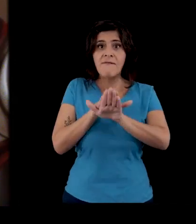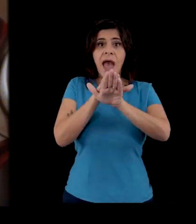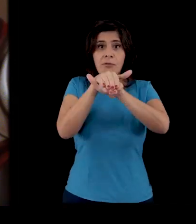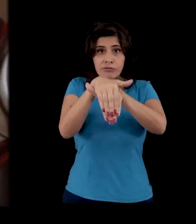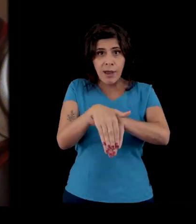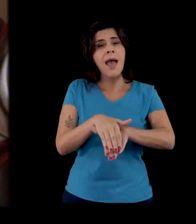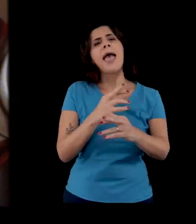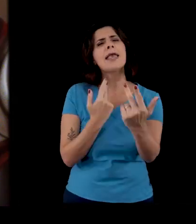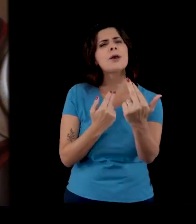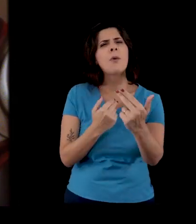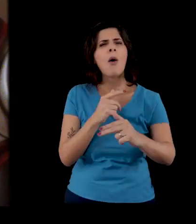mergulha...